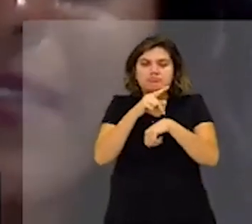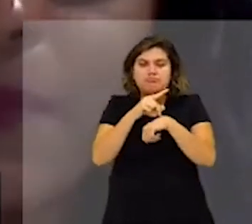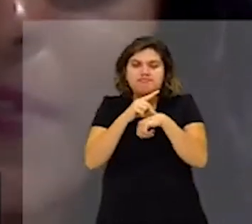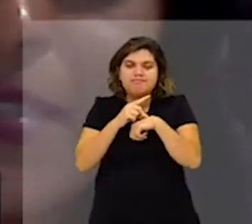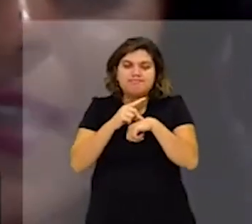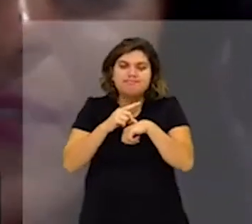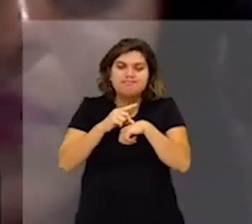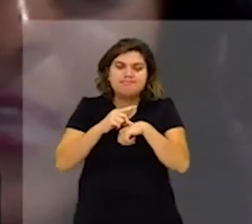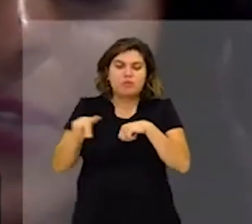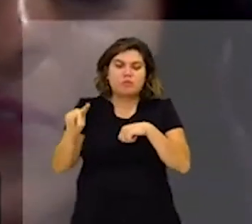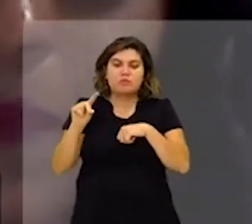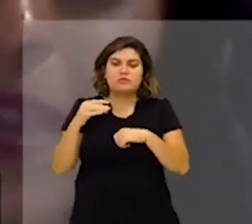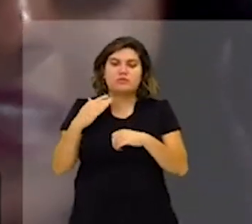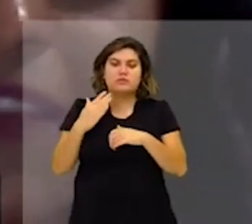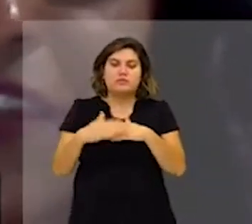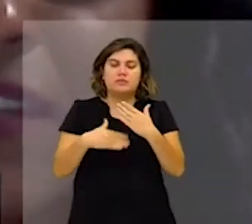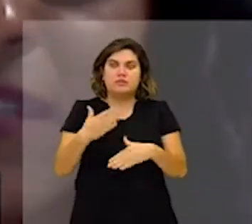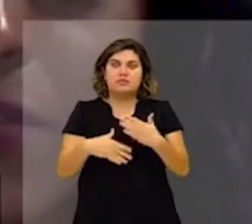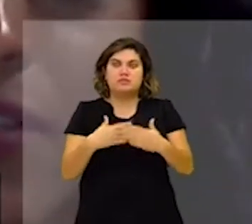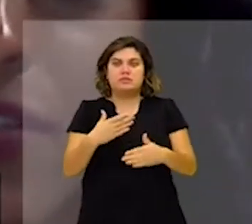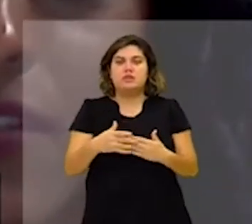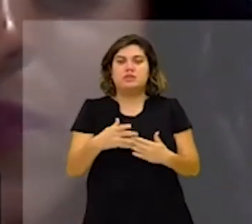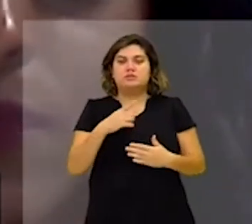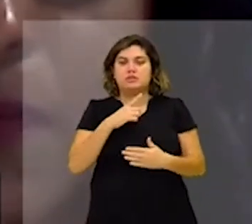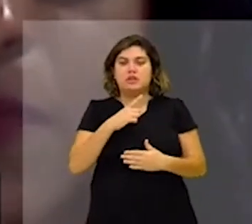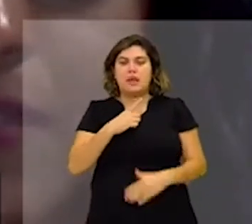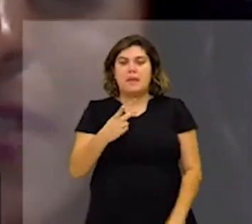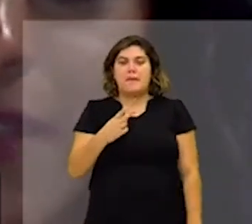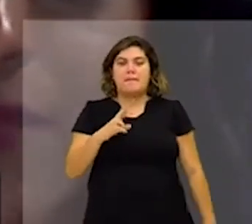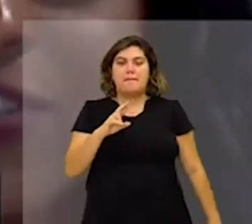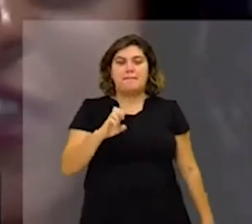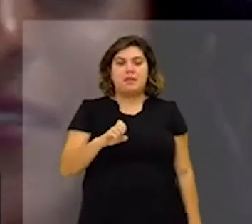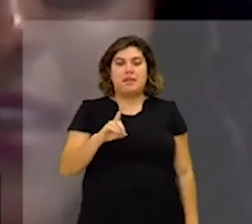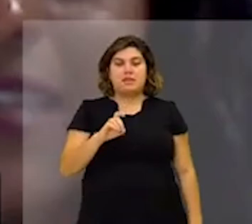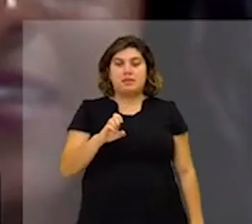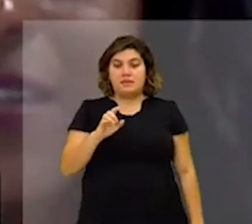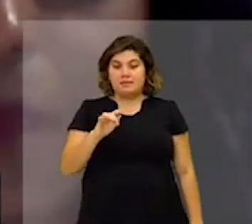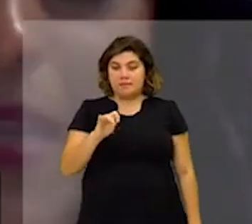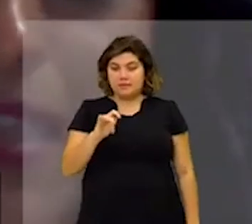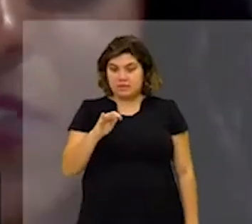porque parece processo de predefinição de candidatura é o processo que já sinaliza